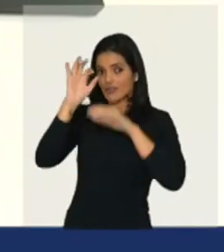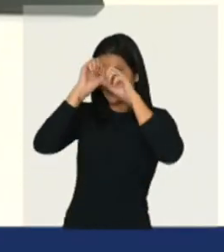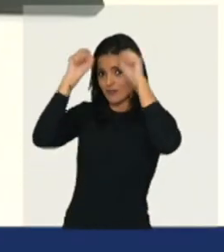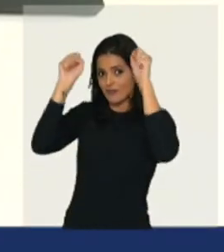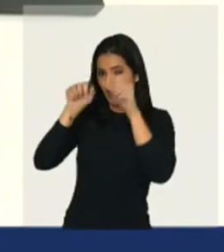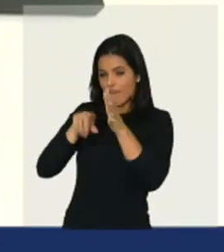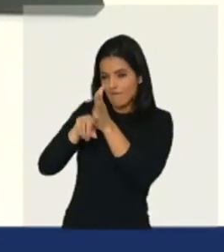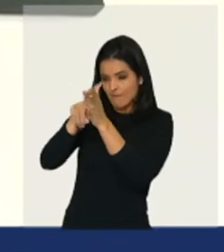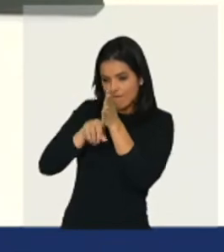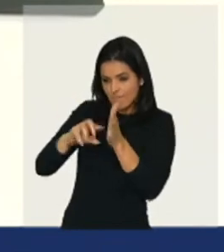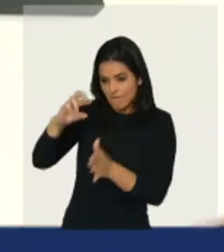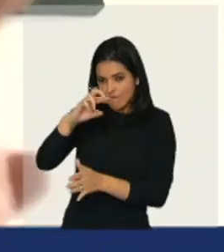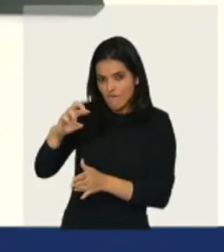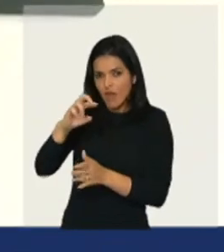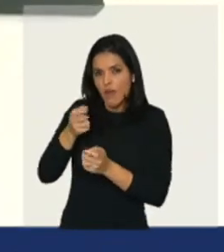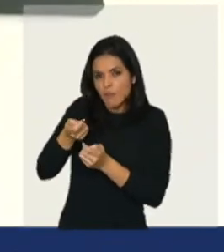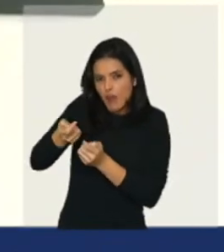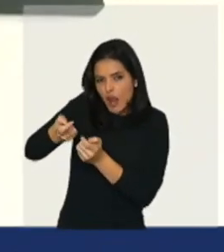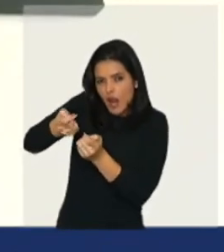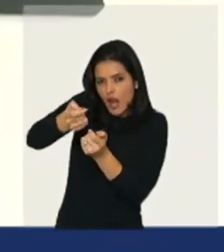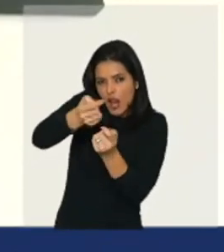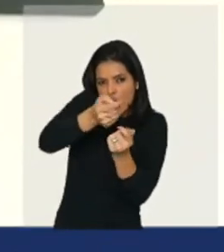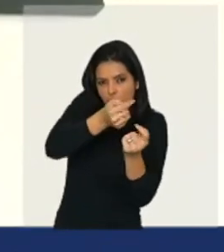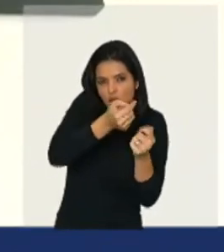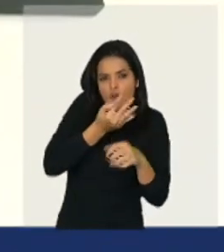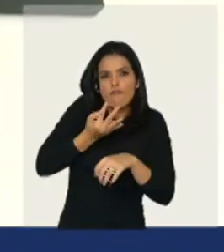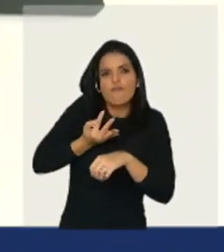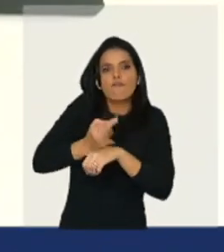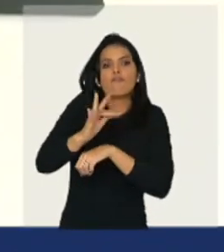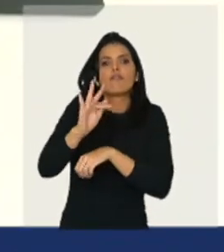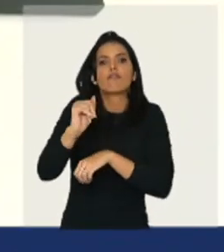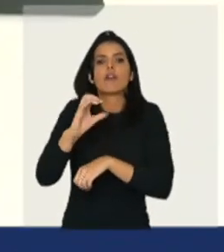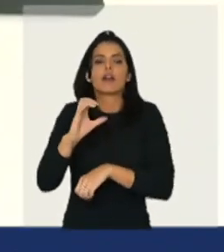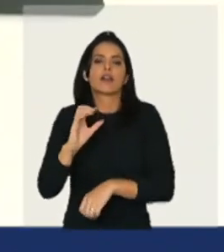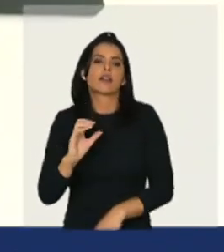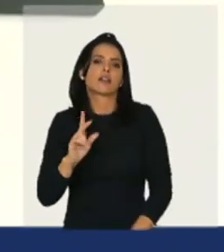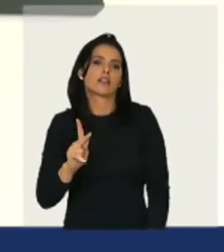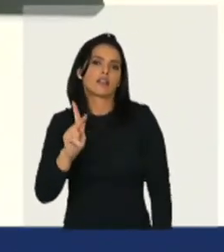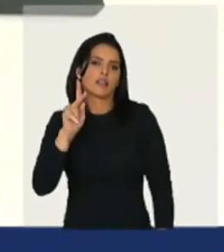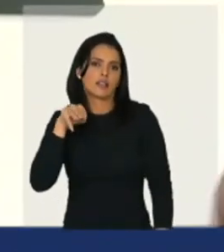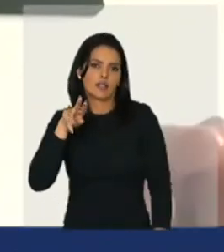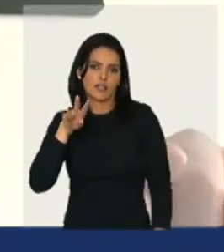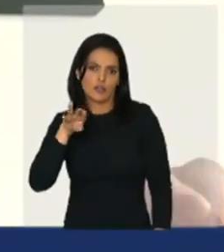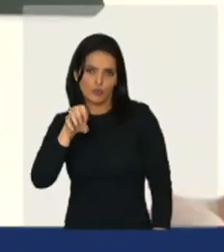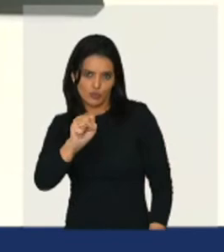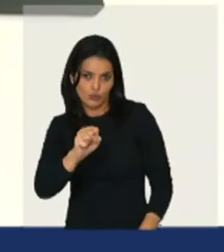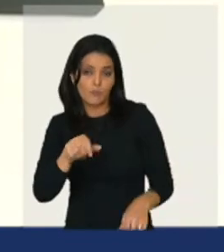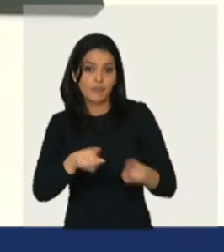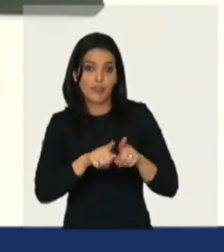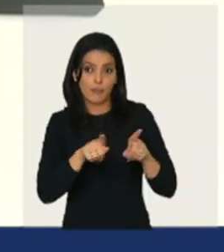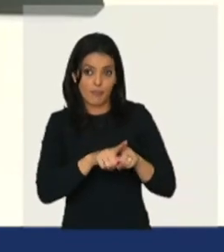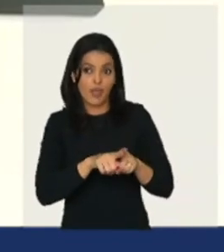COMETENDO, INS INSTABILIZAR, E POR ISSO QUE TANTO PELO TRIBUNAL FEDERAL ELEITORAL, PARA O TSE, PARA INVESTIGAR O CONJUNTO DE ATOS CRIMINOSOS O